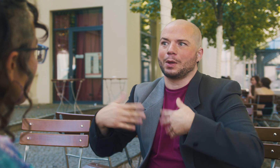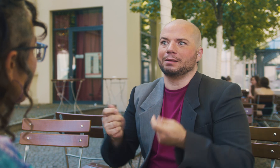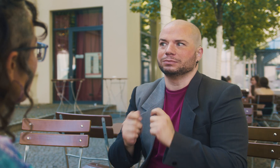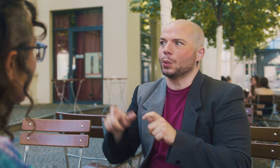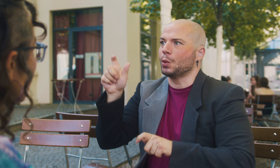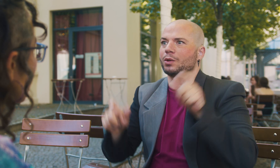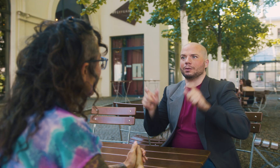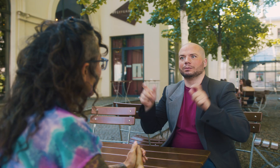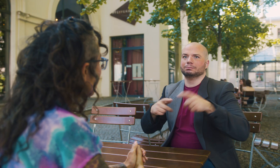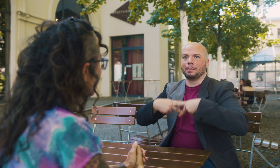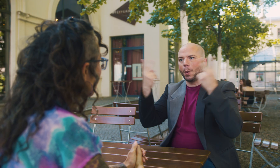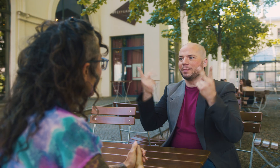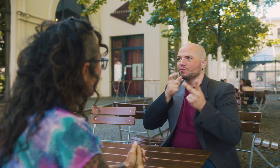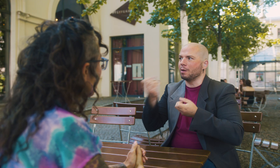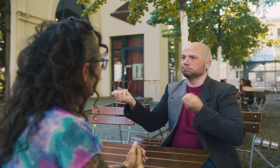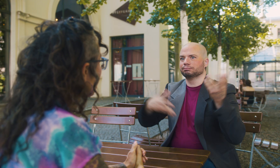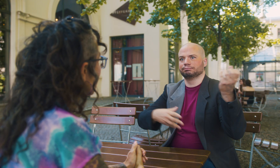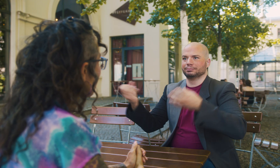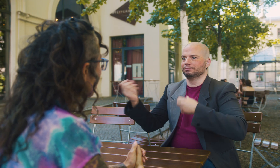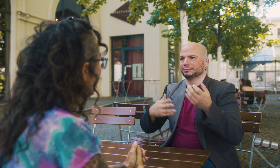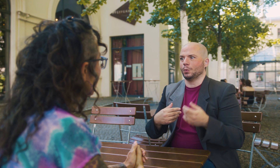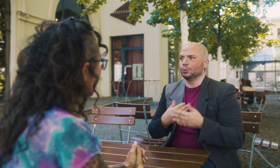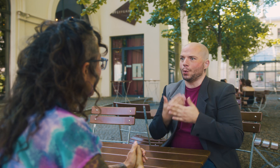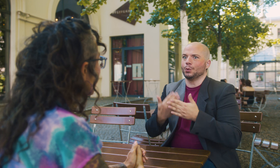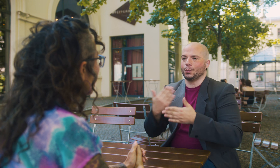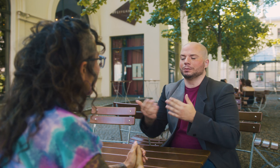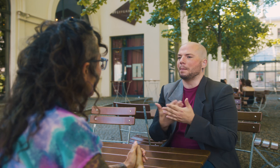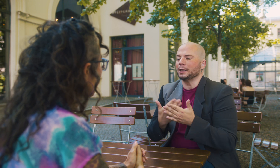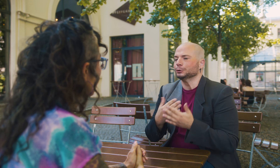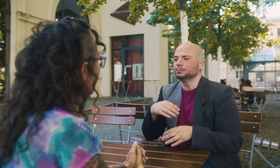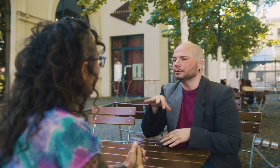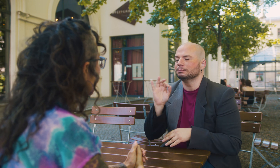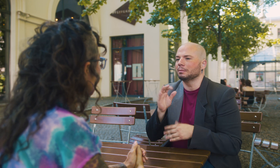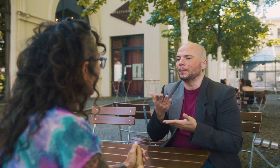weil eben mehr und mehr Menschen auch neue Gebärden in den Diskurs bringen.